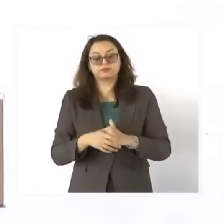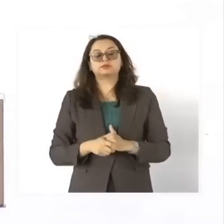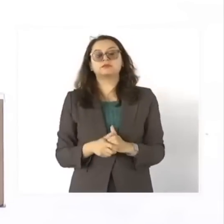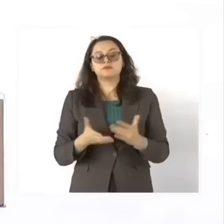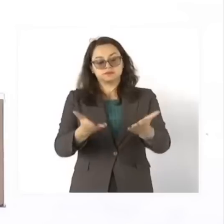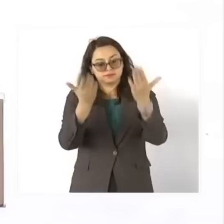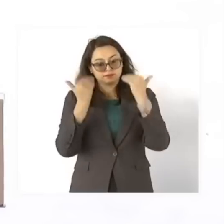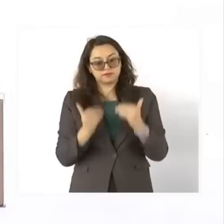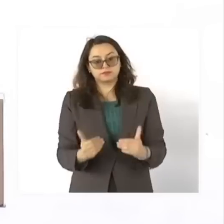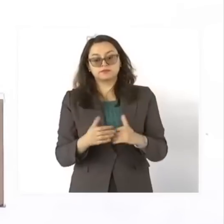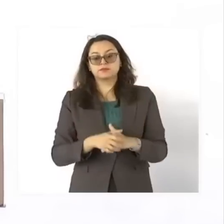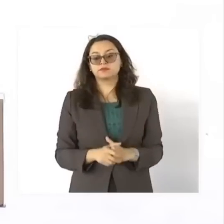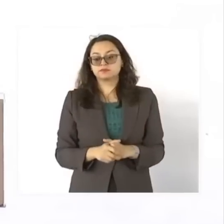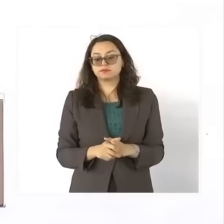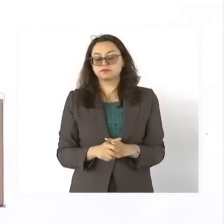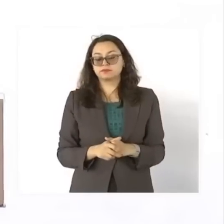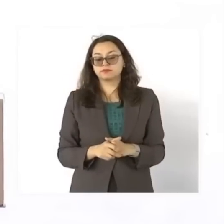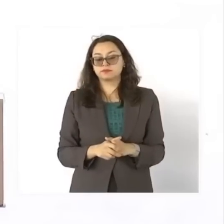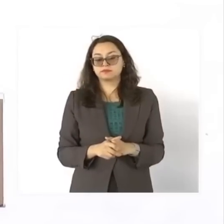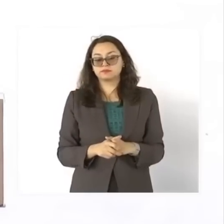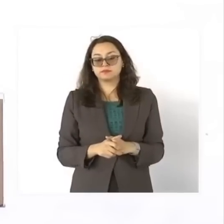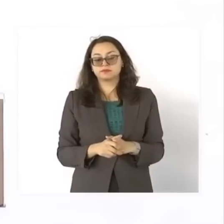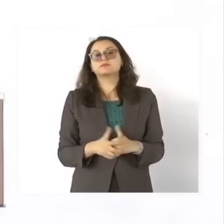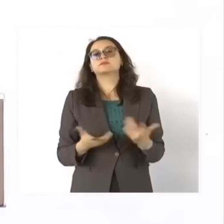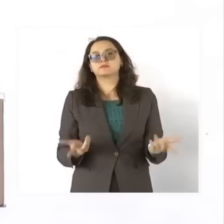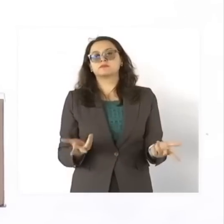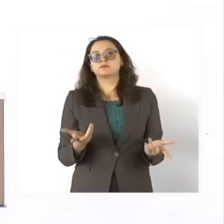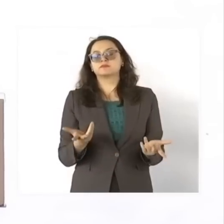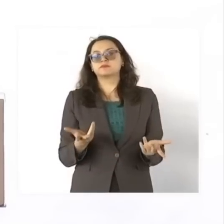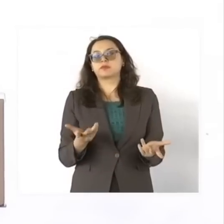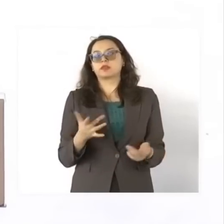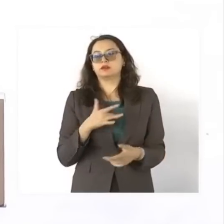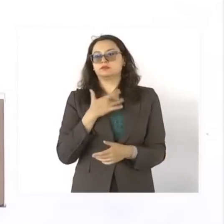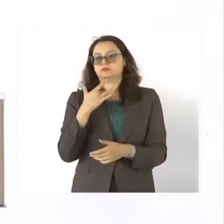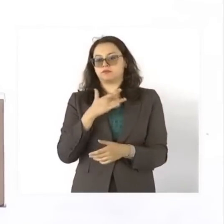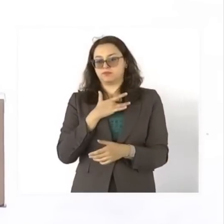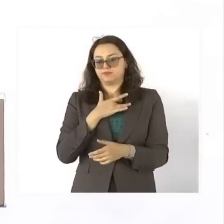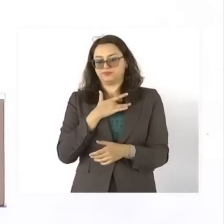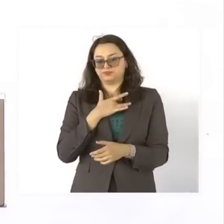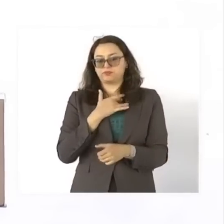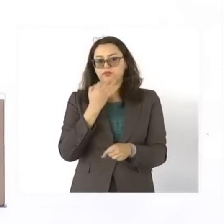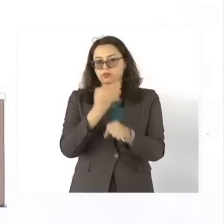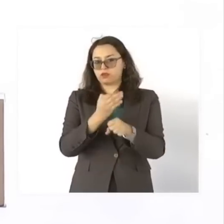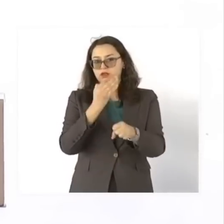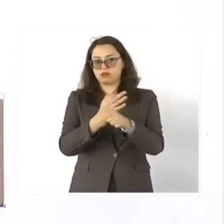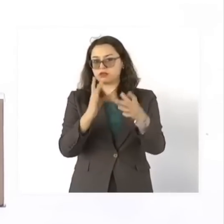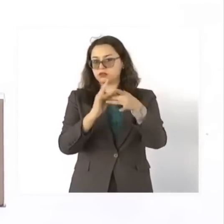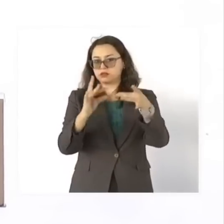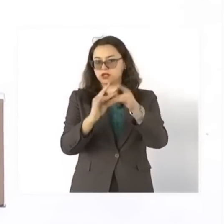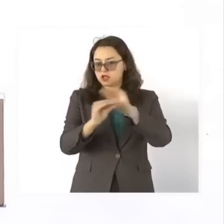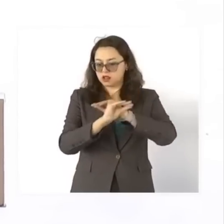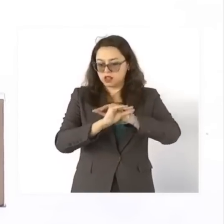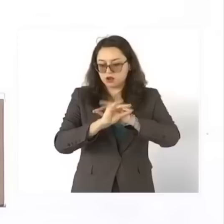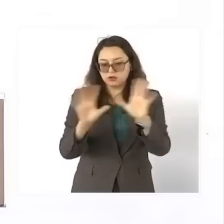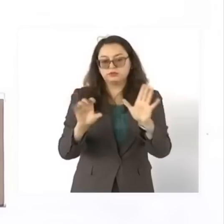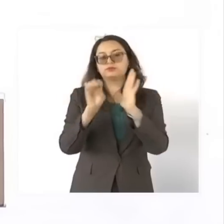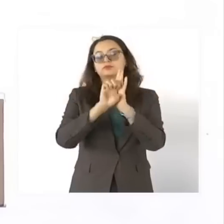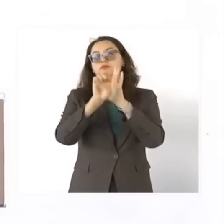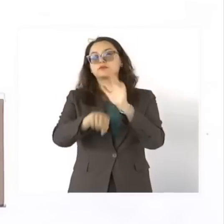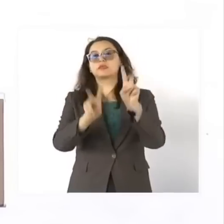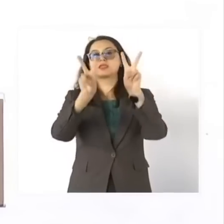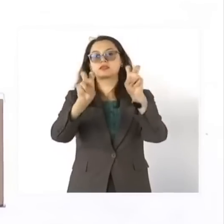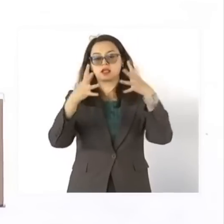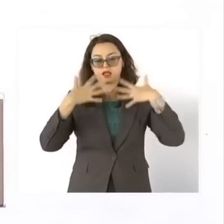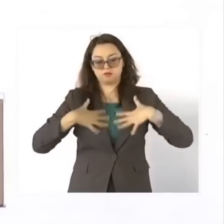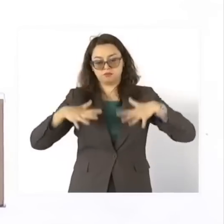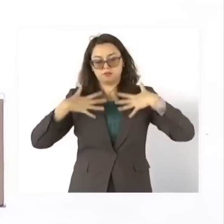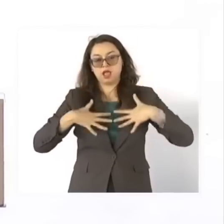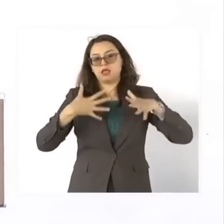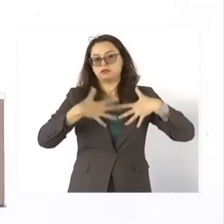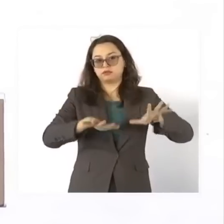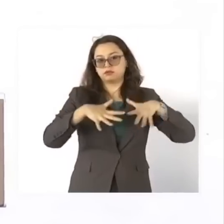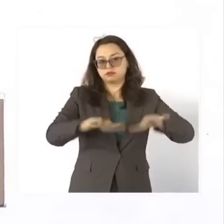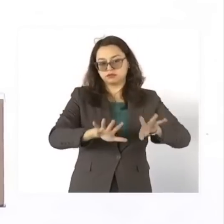adelante Hemos llegado a este nivel de detalle por ejemplo en la industria textil y zapatos tenemos